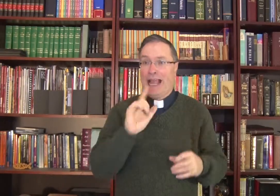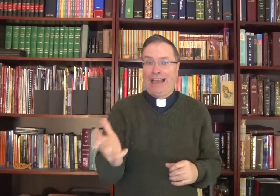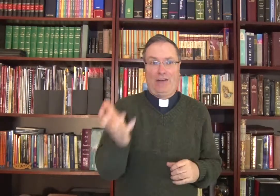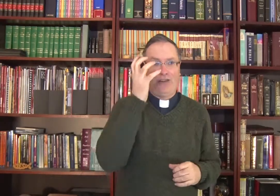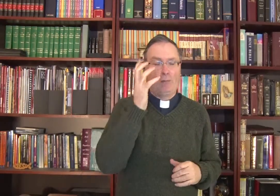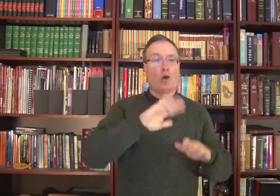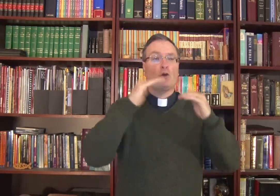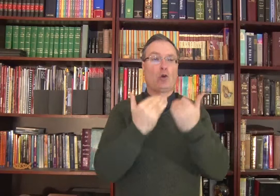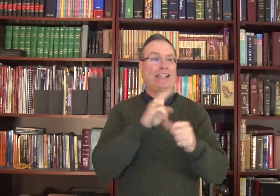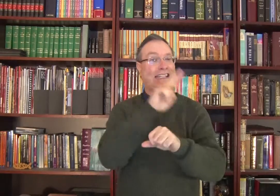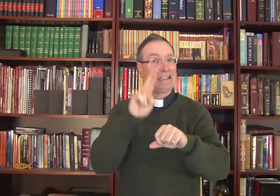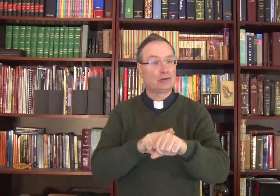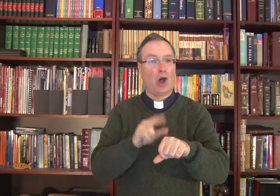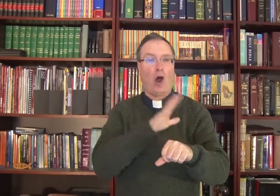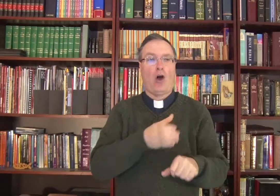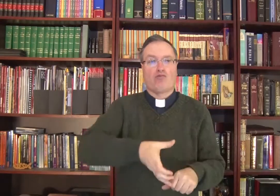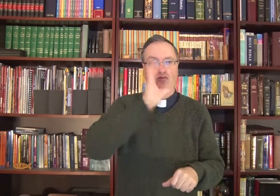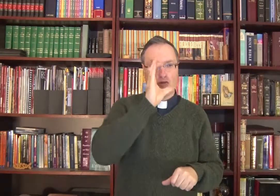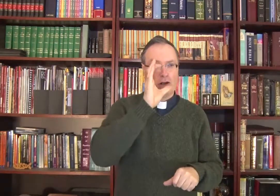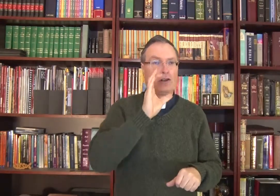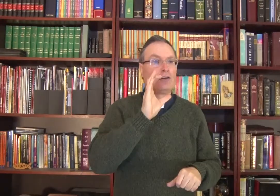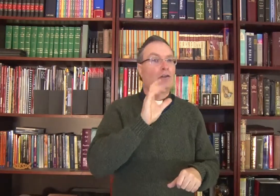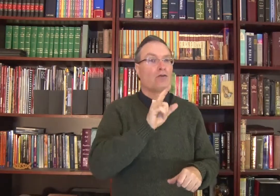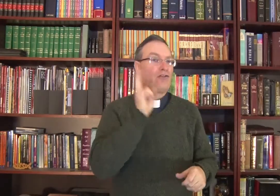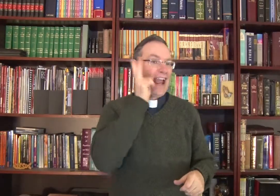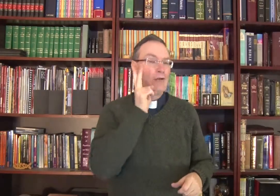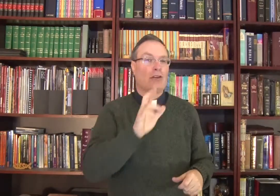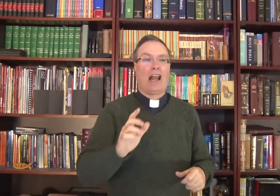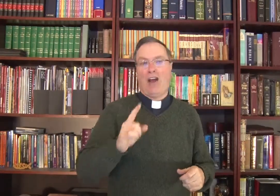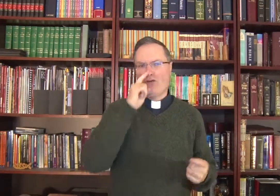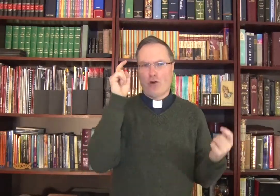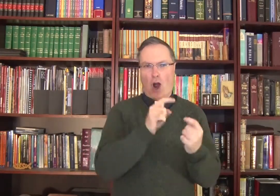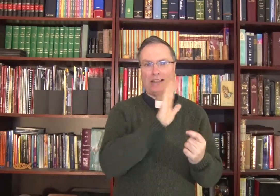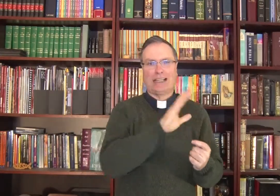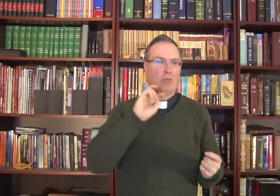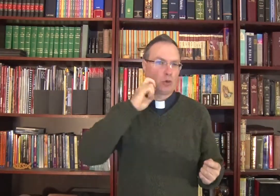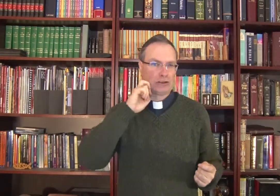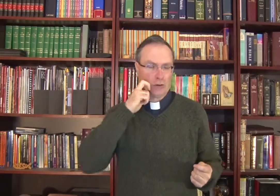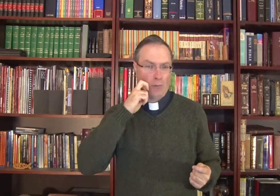En effet, toutes les nations ont bu du vin de la fureur de sa prostitution,